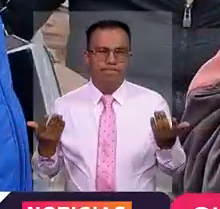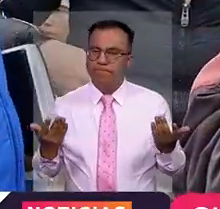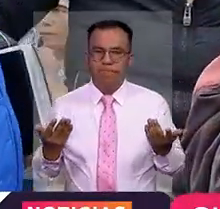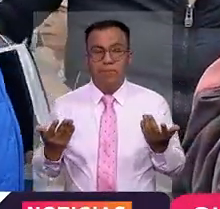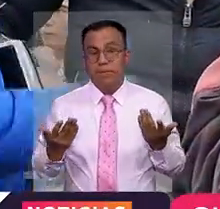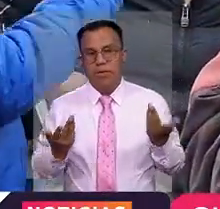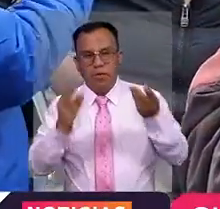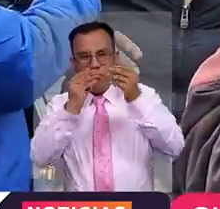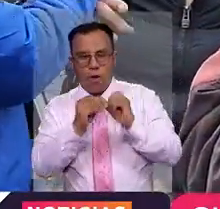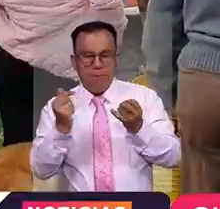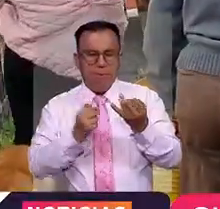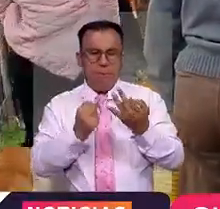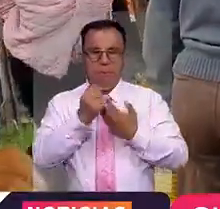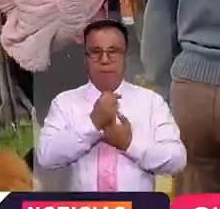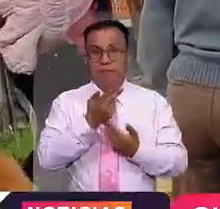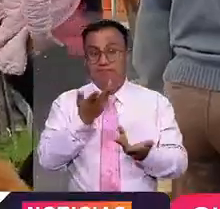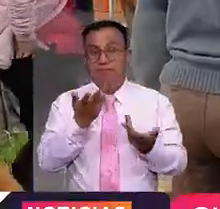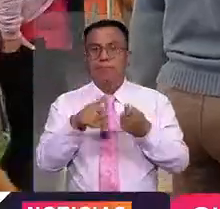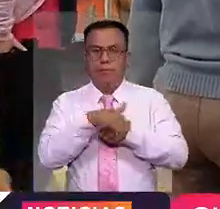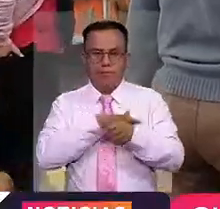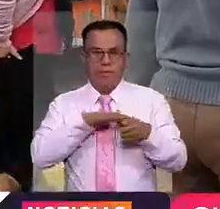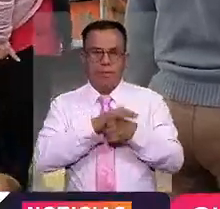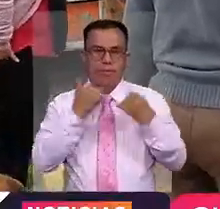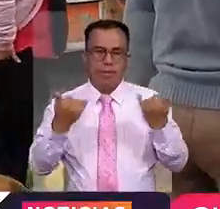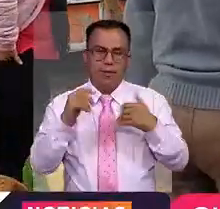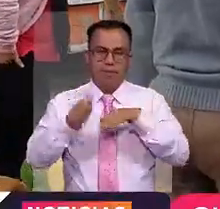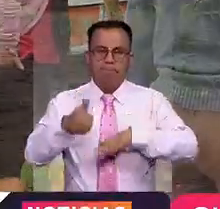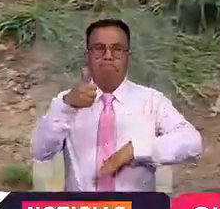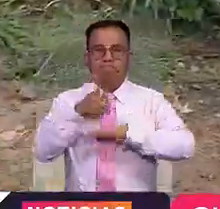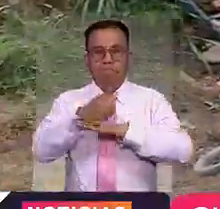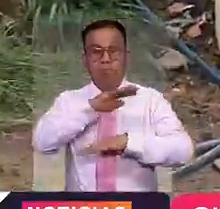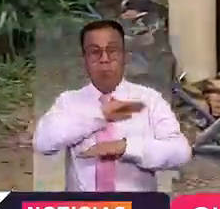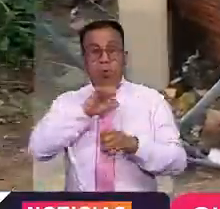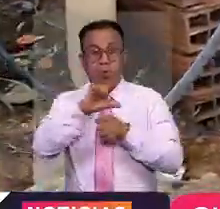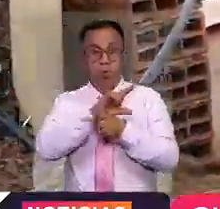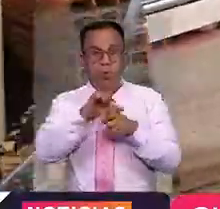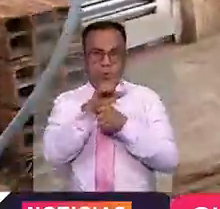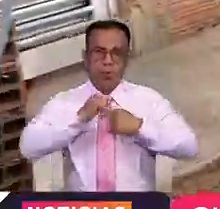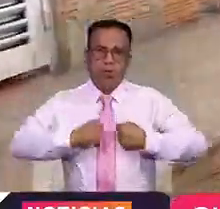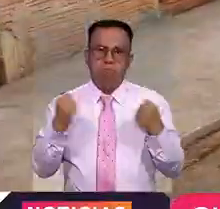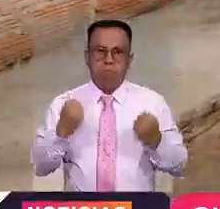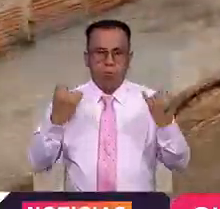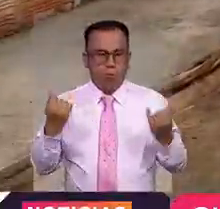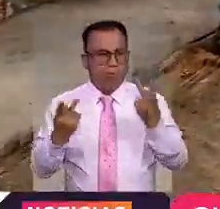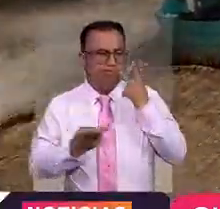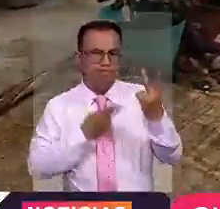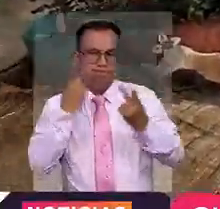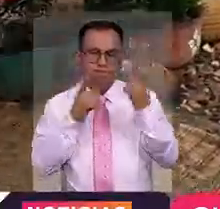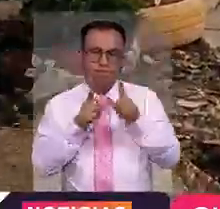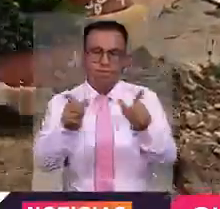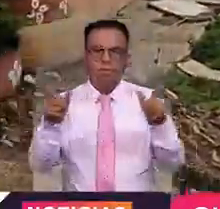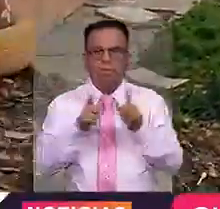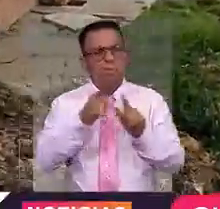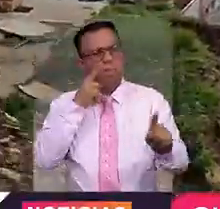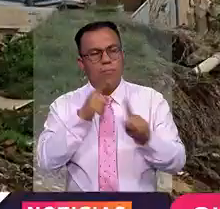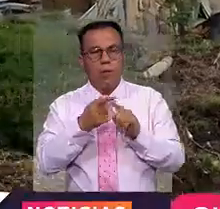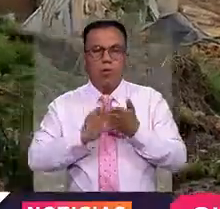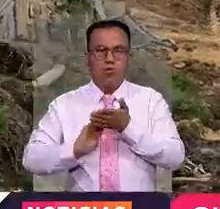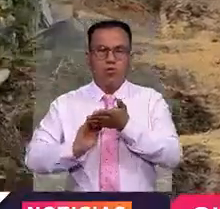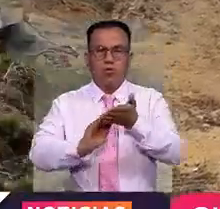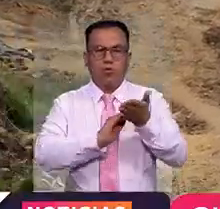ALGUNOS RECOGEN EL AGUA LLUVIA.